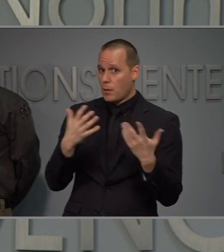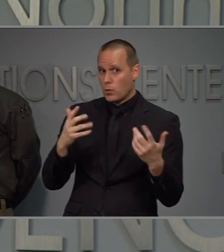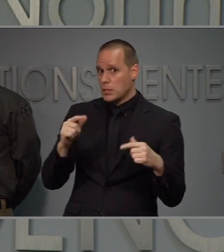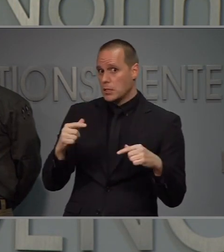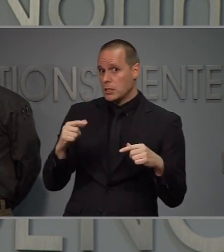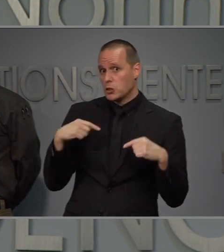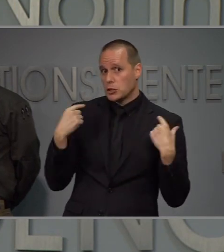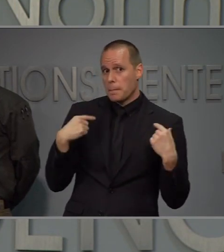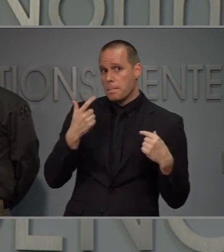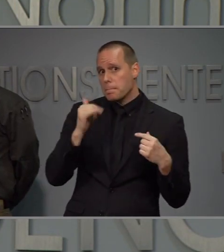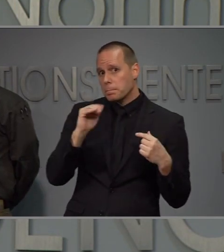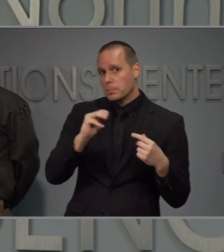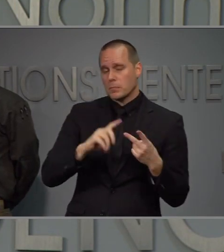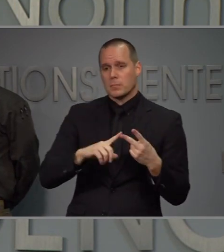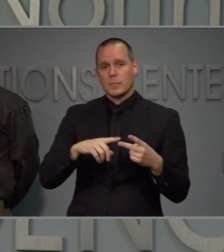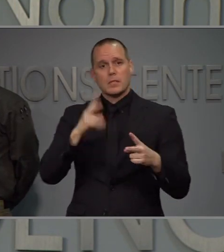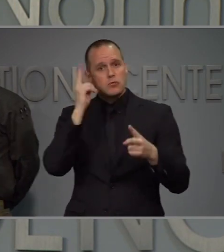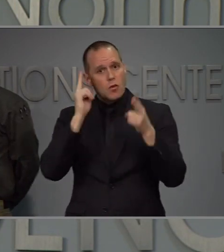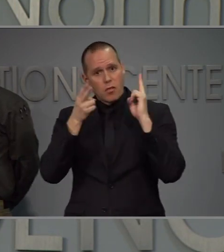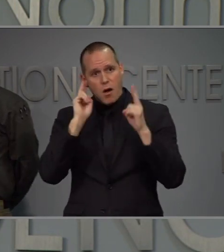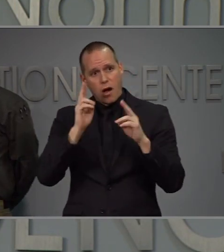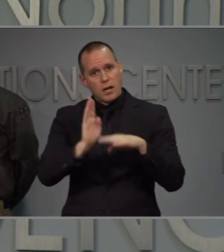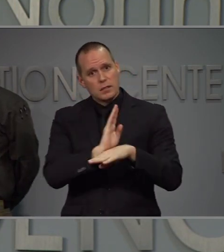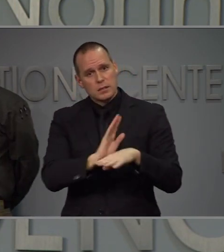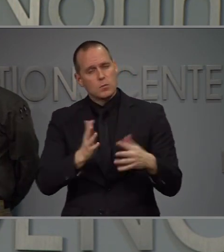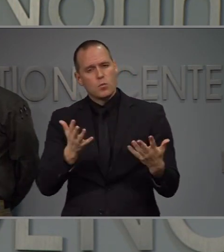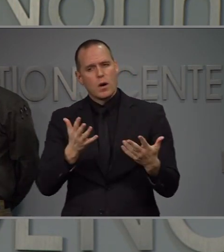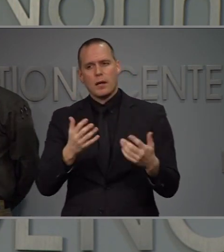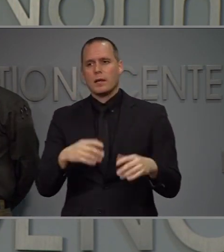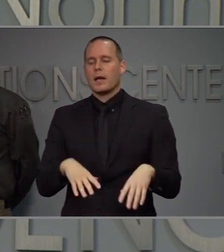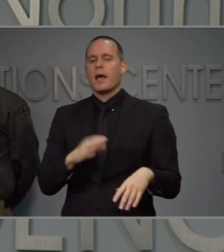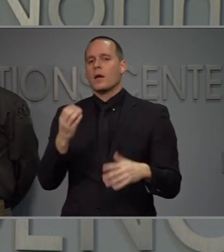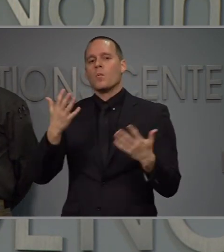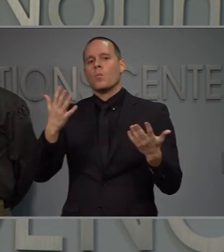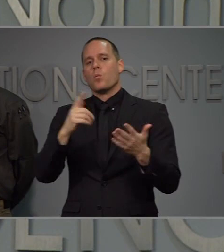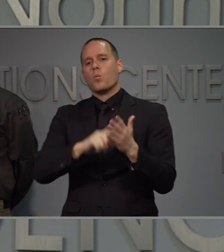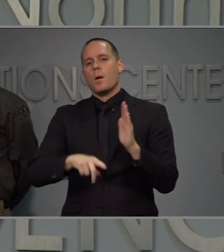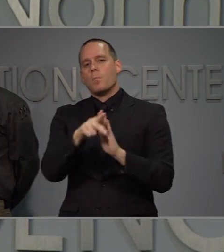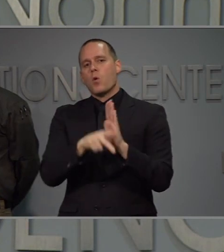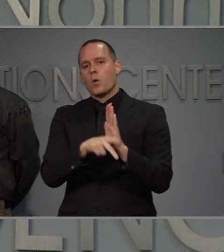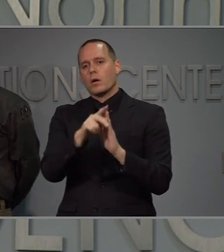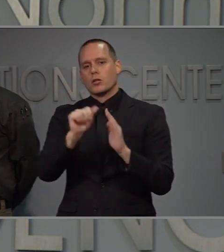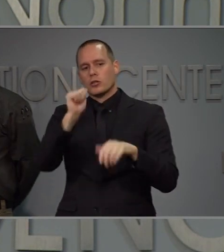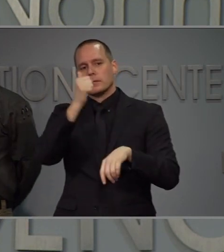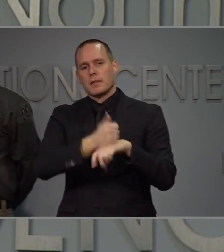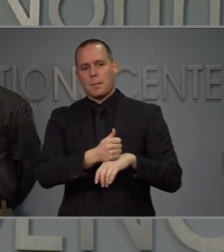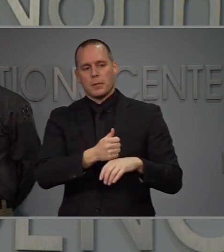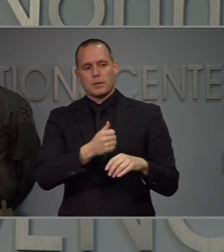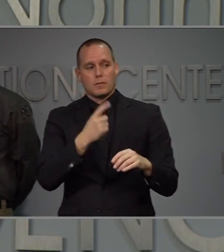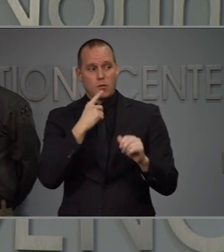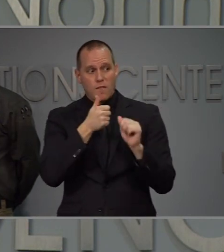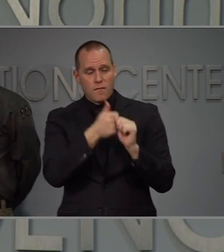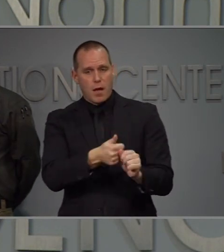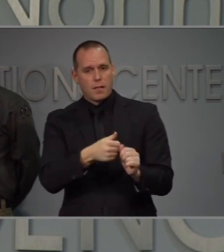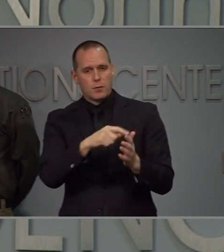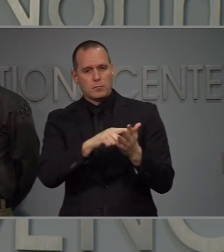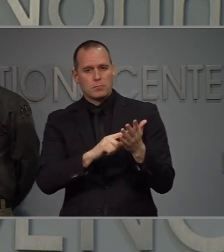van ser los primeros que van a poder abrir en la fase uno. Estamos hablando de gimnasios, salones y qué protocolos.